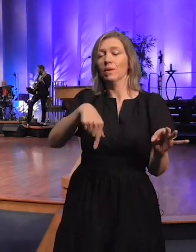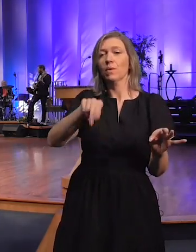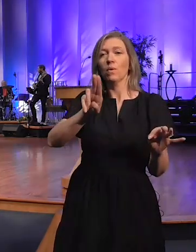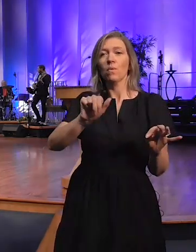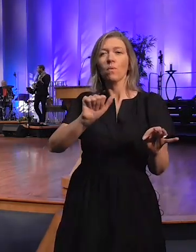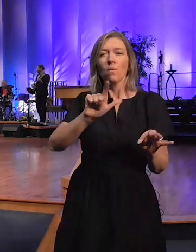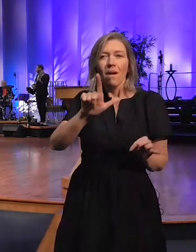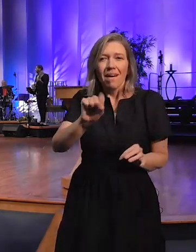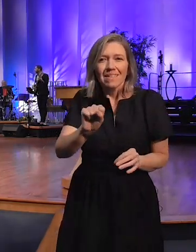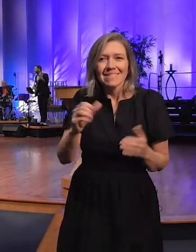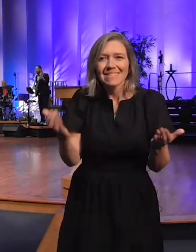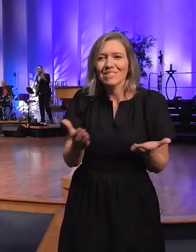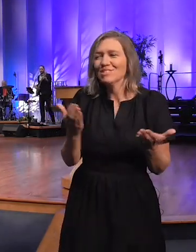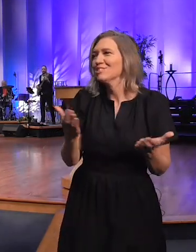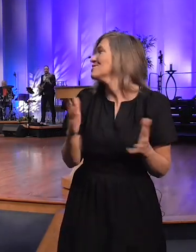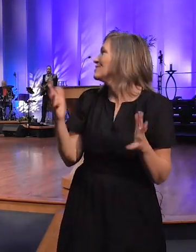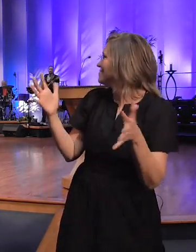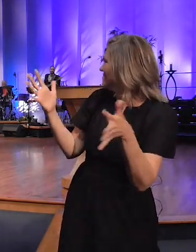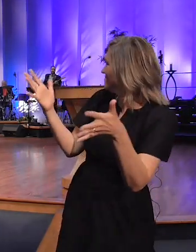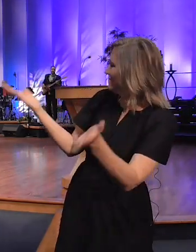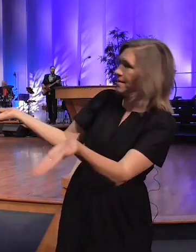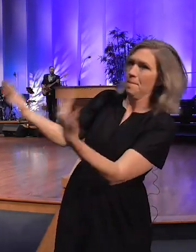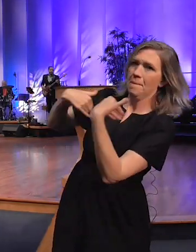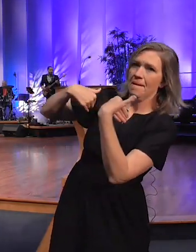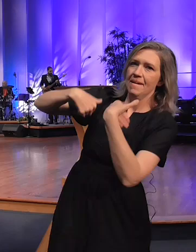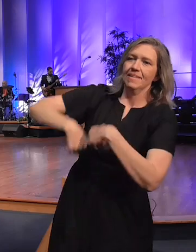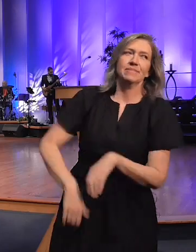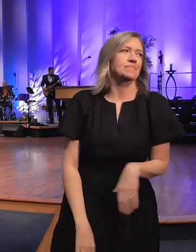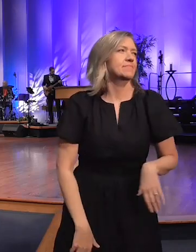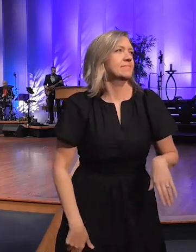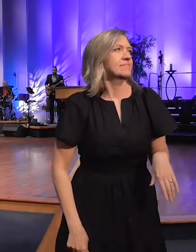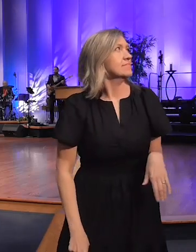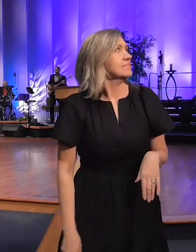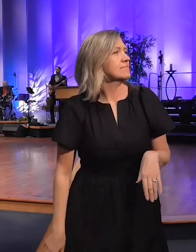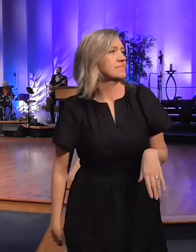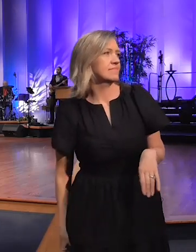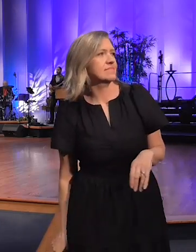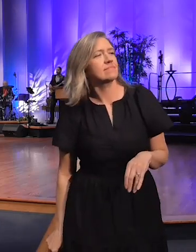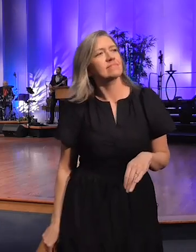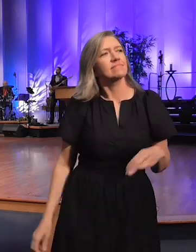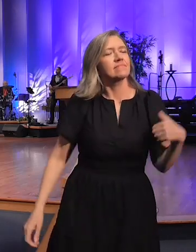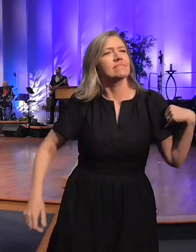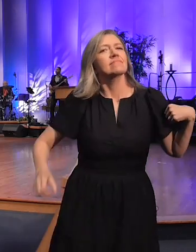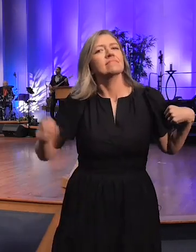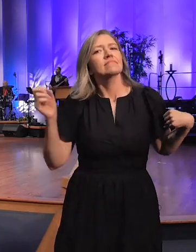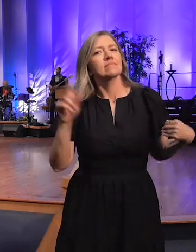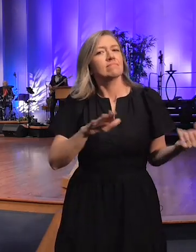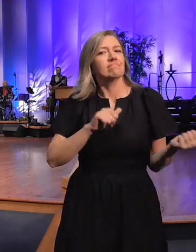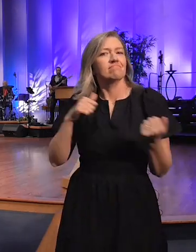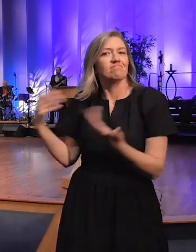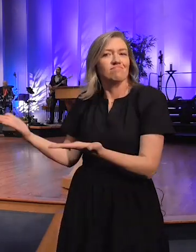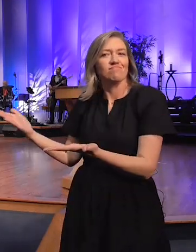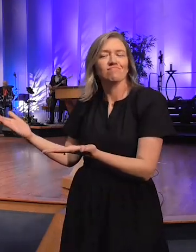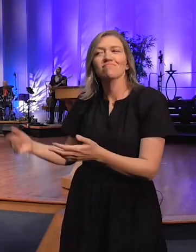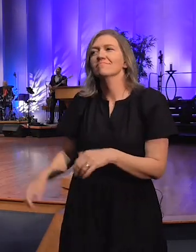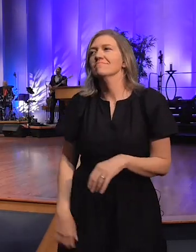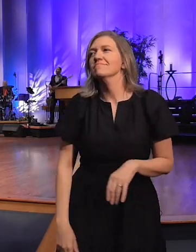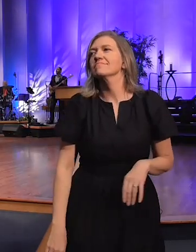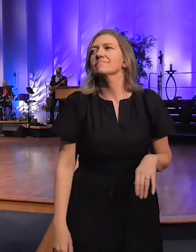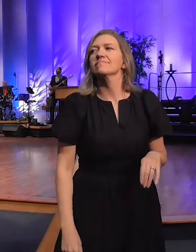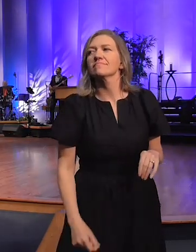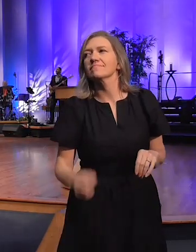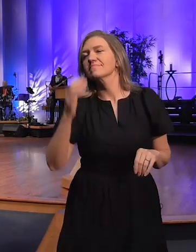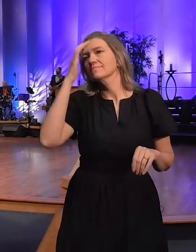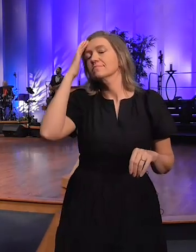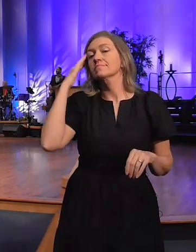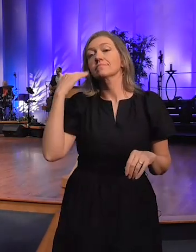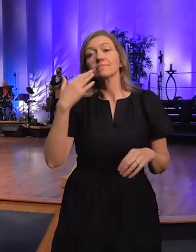, está bien, llévatelo buenos días M Alto